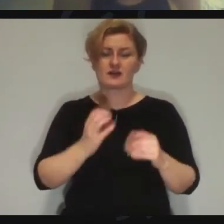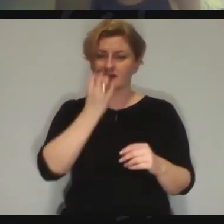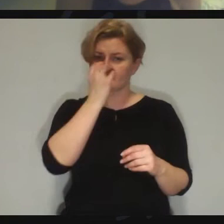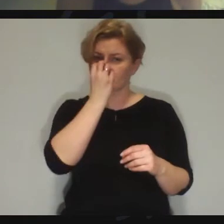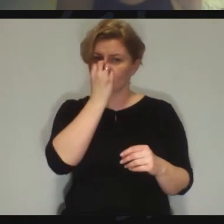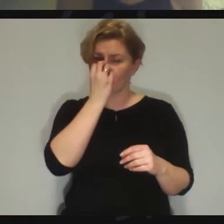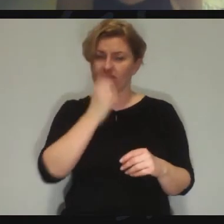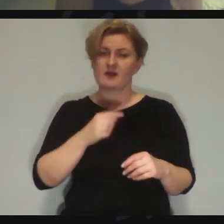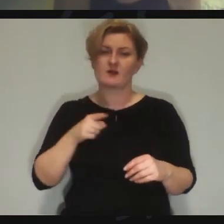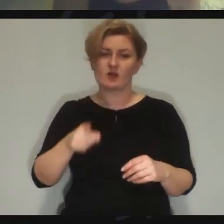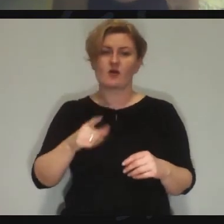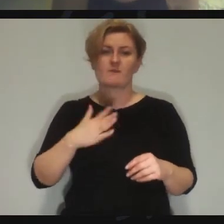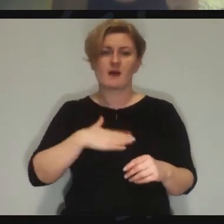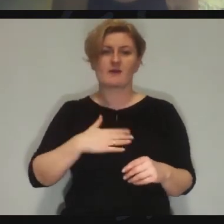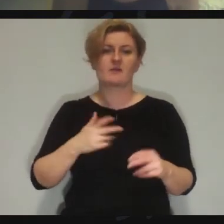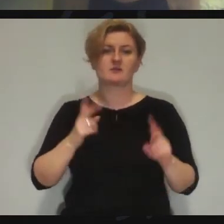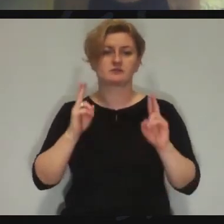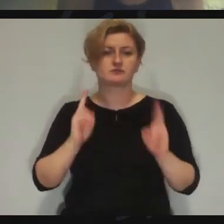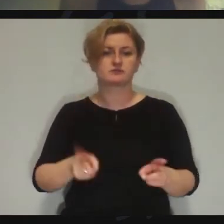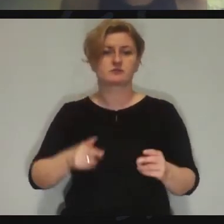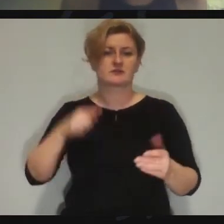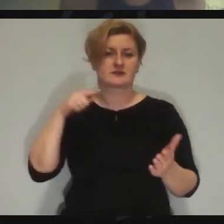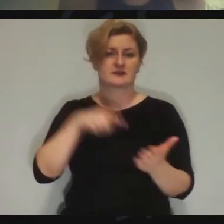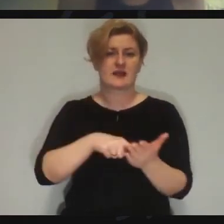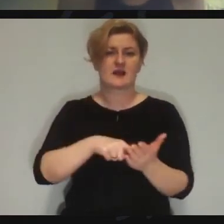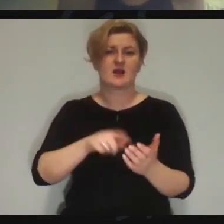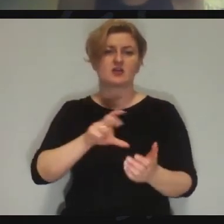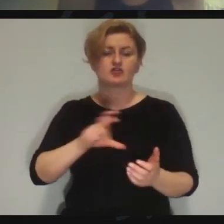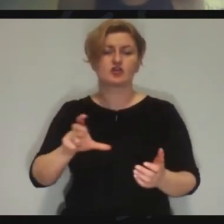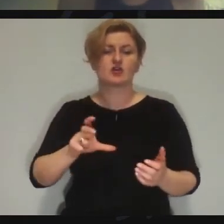i wtedy mamy określony cel - czy będzie to praca nad choreografią,